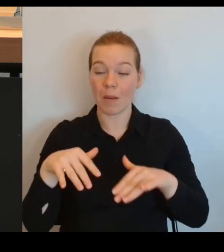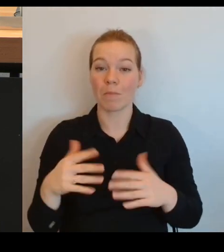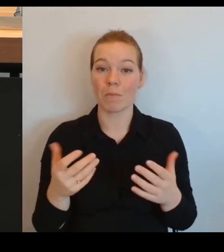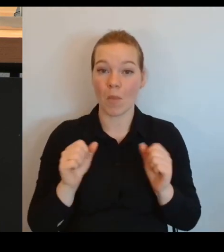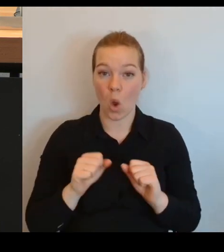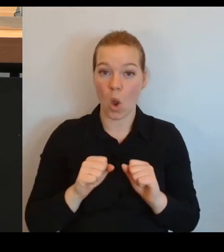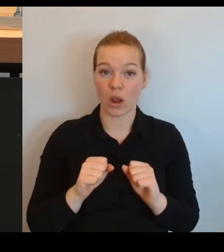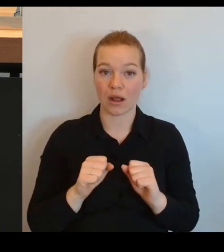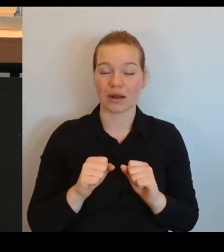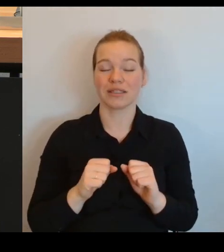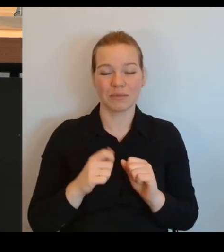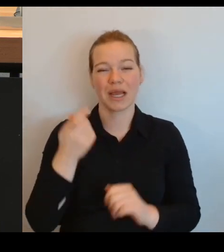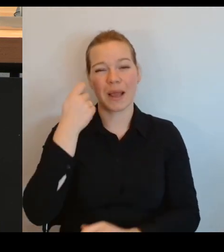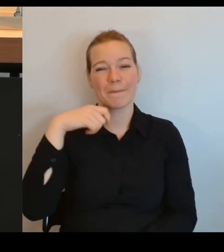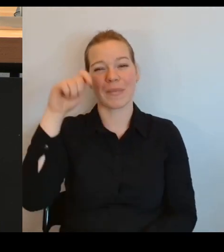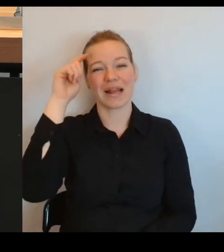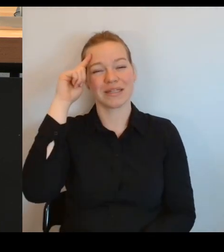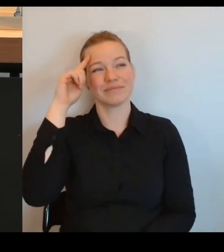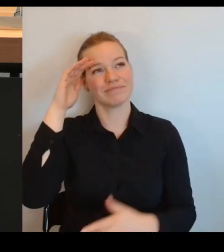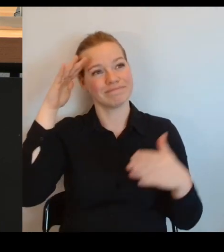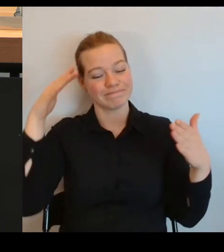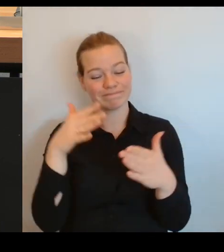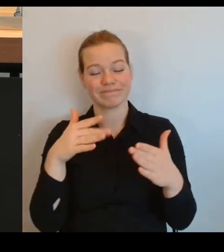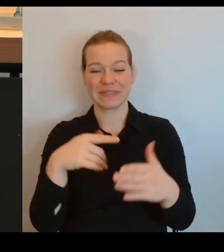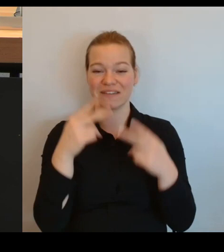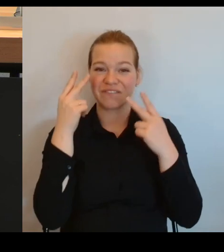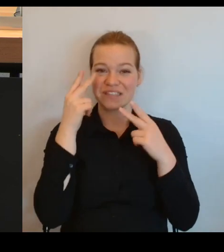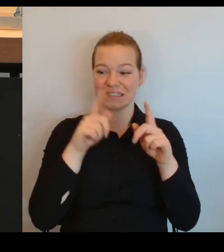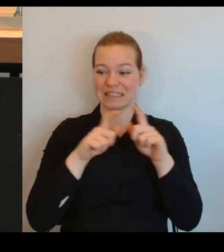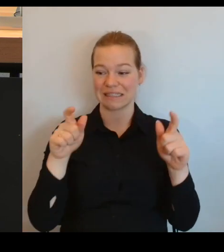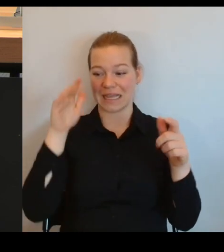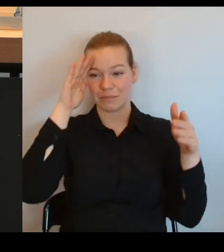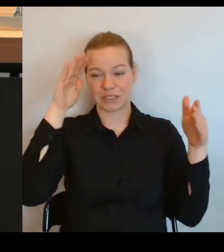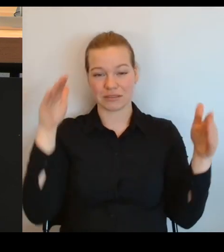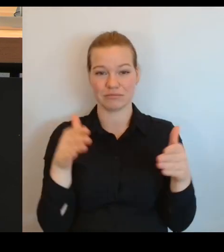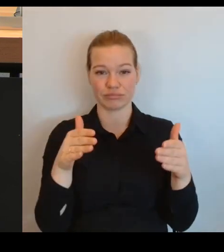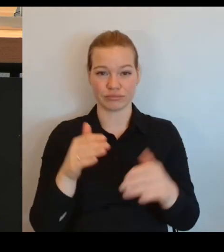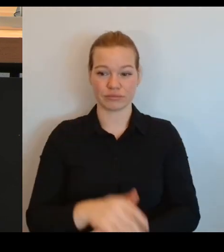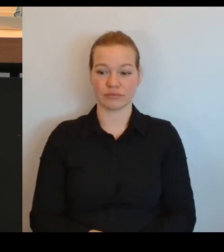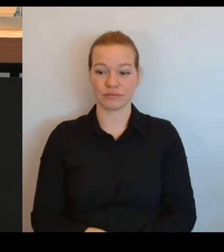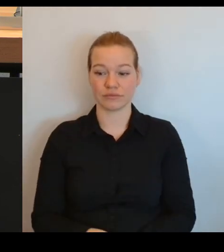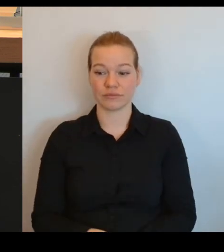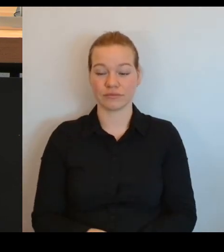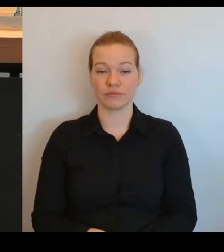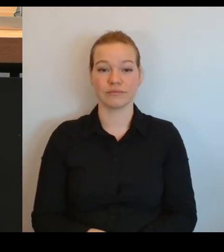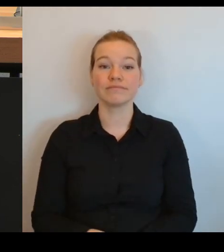Berlin braucht dafür eine Regierung, die willens und in der Lage ist, sich auf die wesentlichen Aufgaben zu konzentrieren.